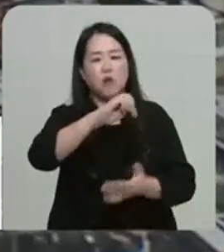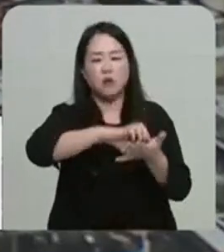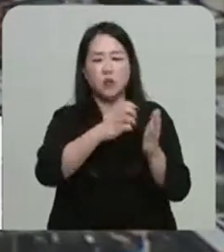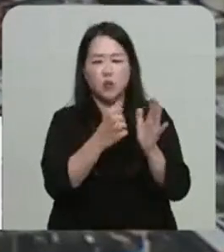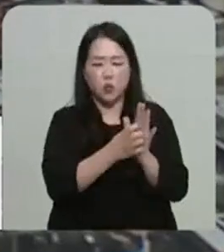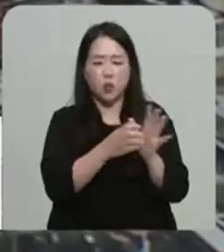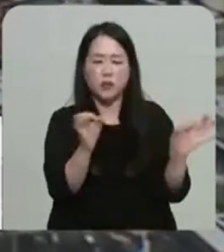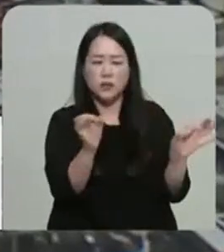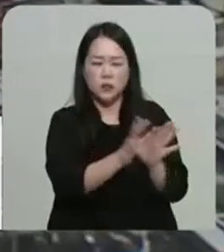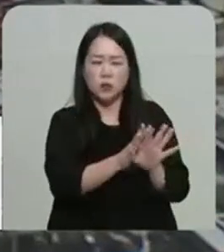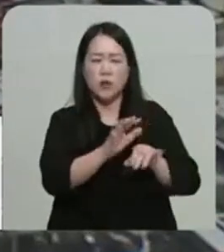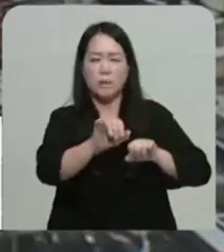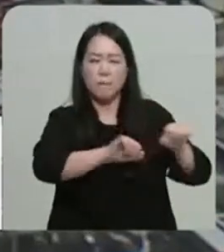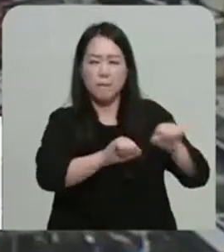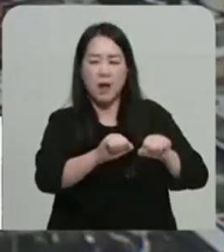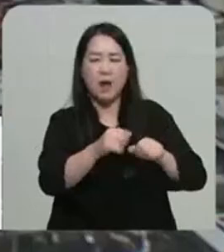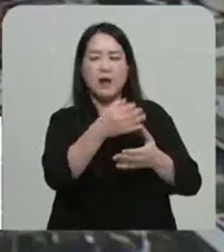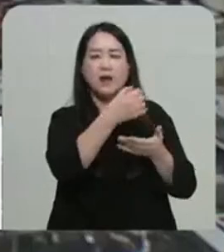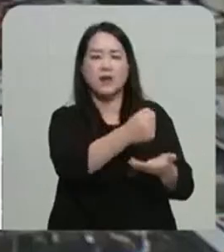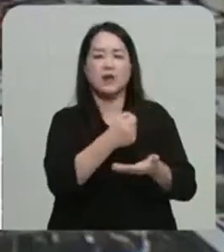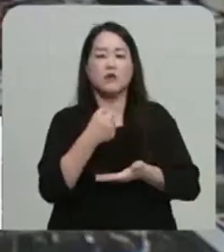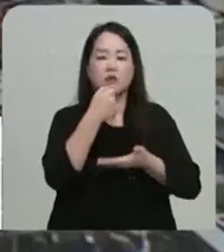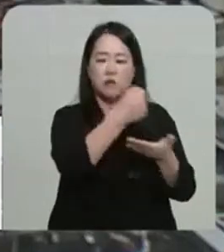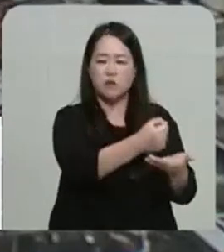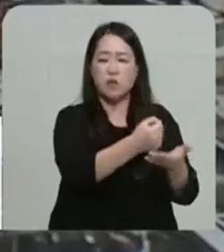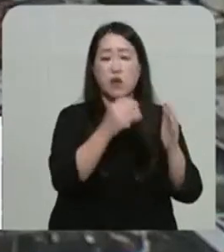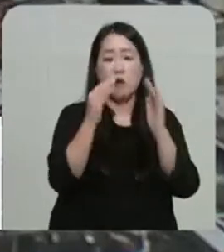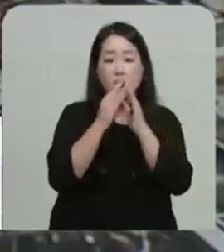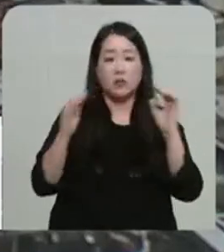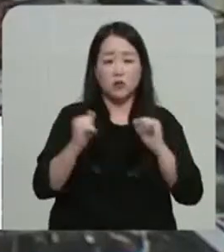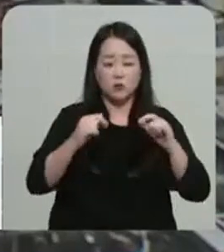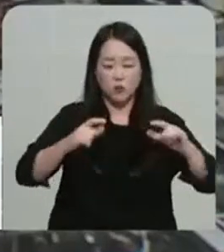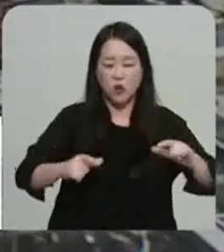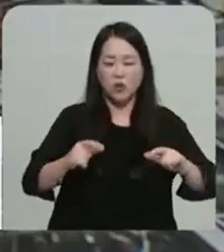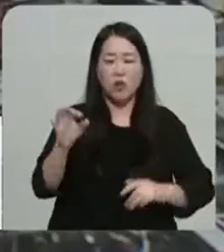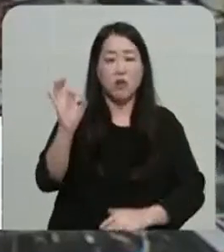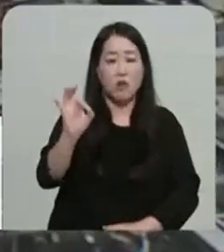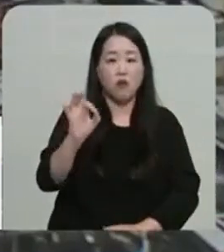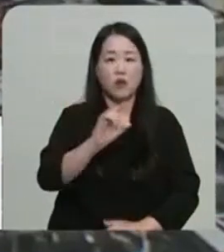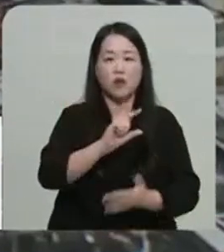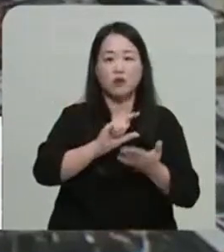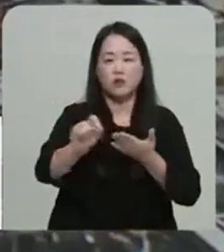전북에서는 10개 시군이 대상인데 어찌 된 일인지 제대로 쓰지 못하고 있습니다.